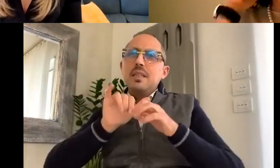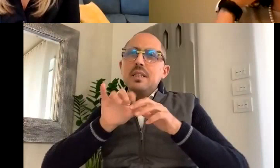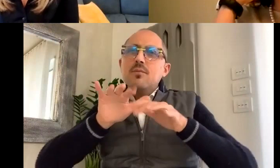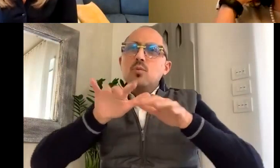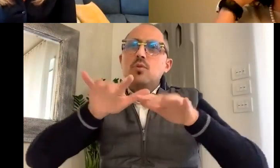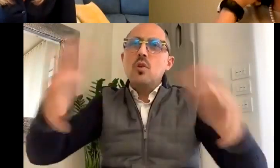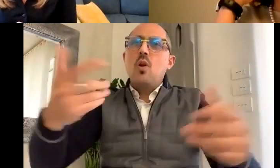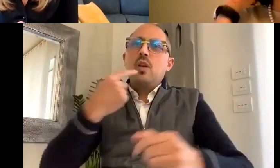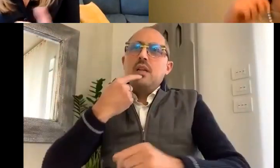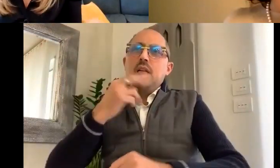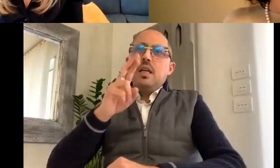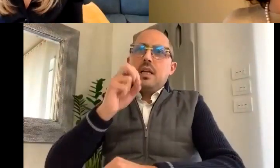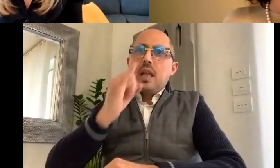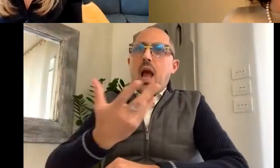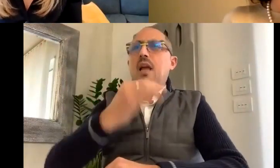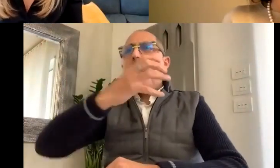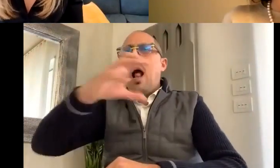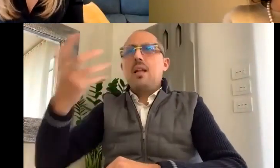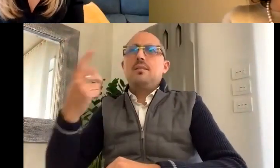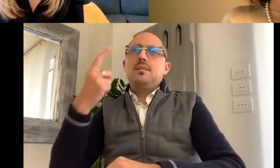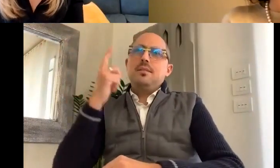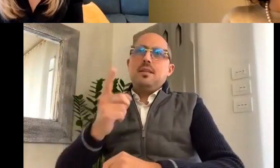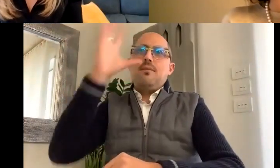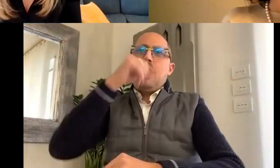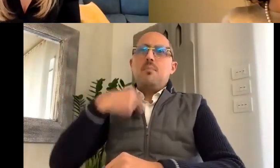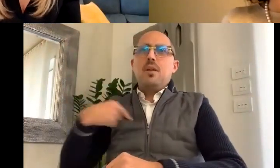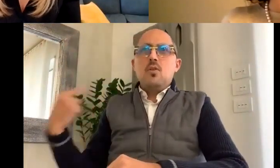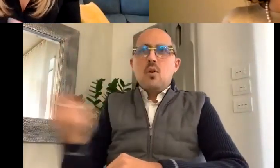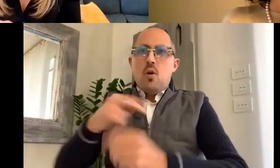qual è la situazione da quel momento in poi ha iniziato ad